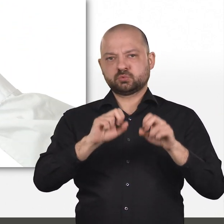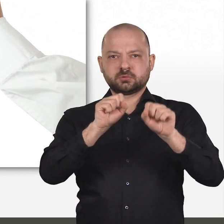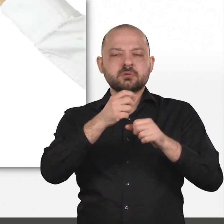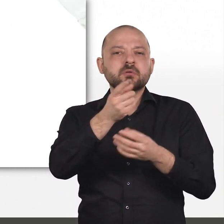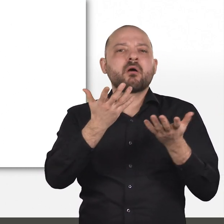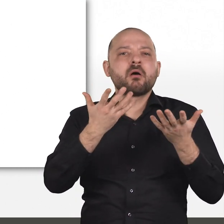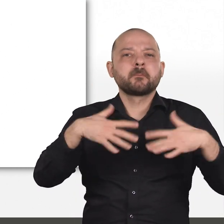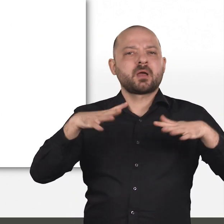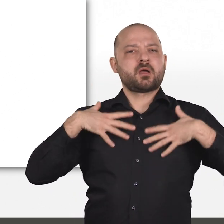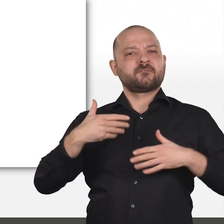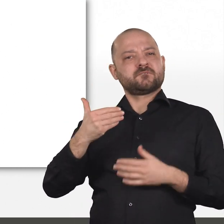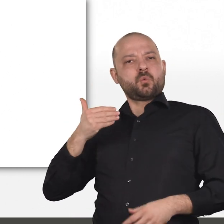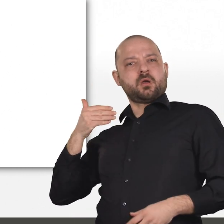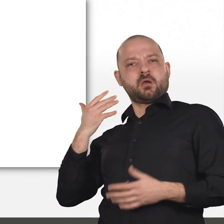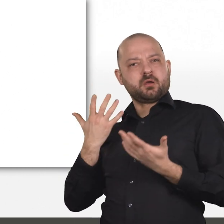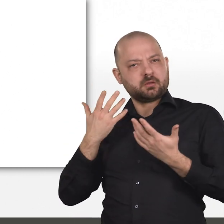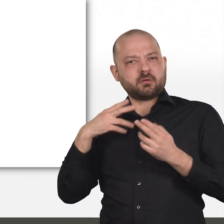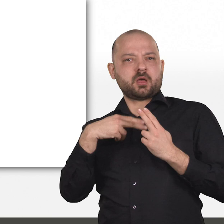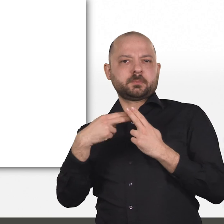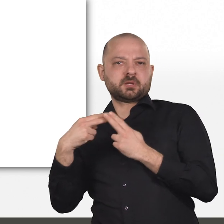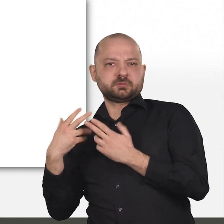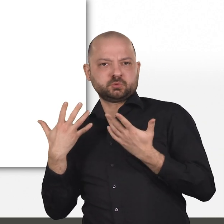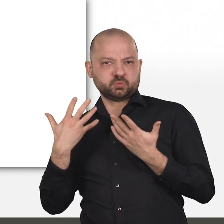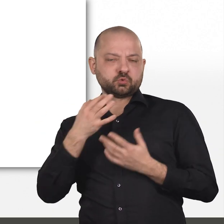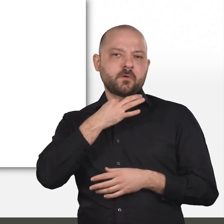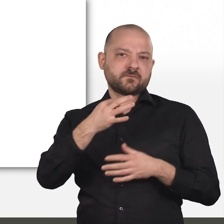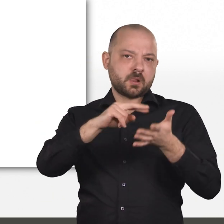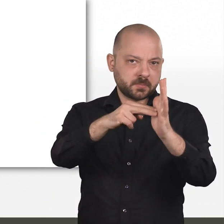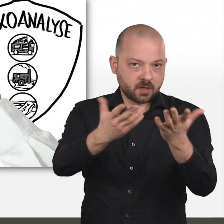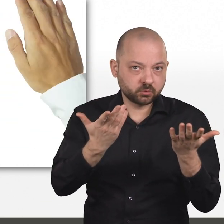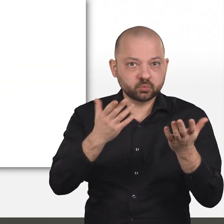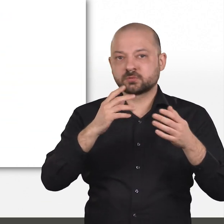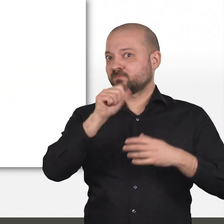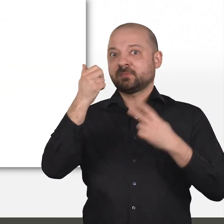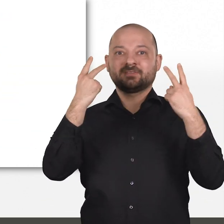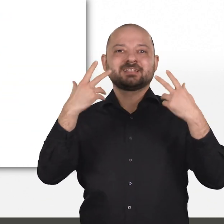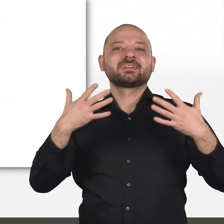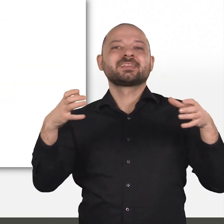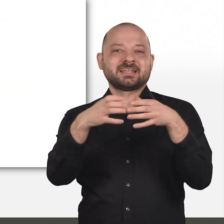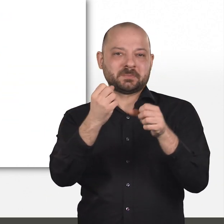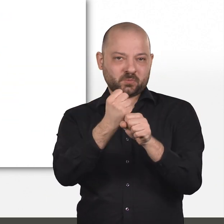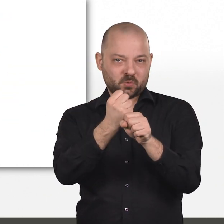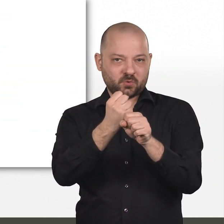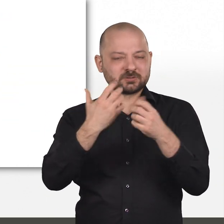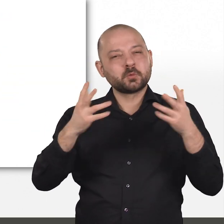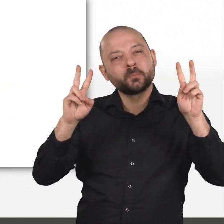und sorgt für notwendige Anpassungen in der Notfallplanung. Dabei wird Teamwork in der Risikoanalyse großgeschrieben.